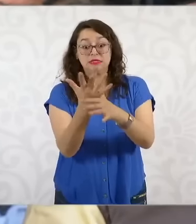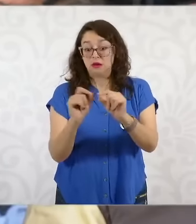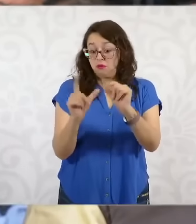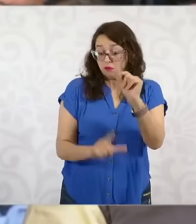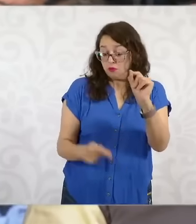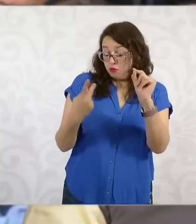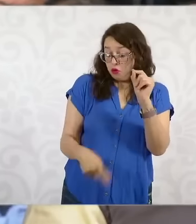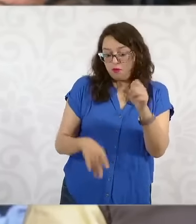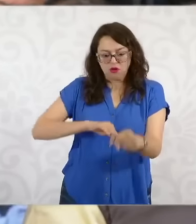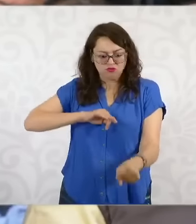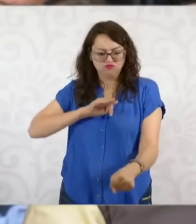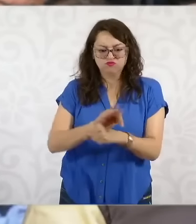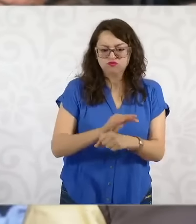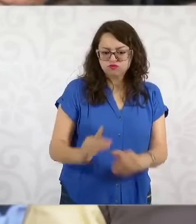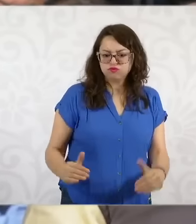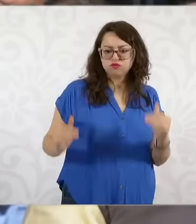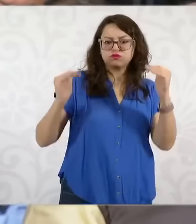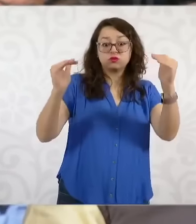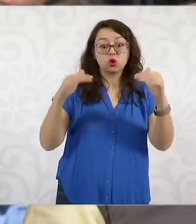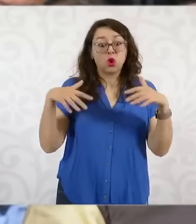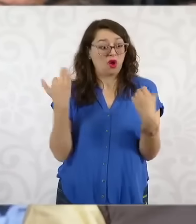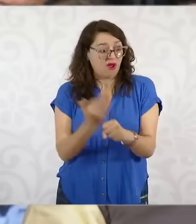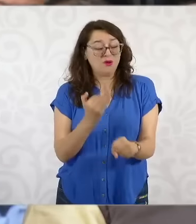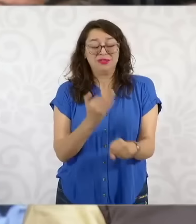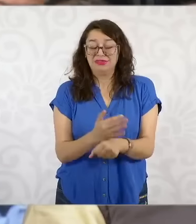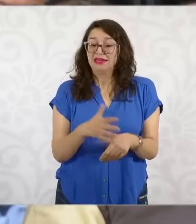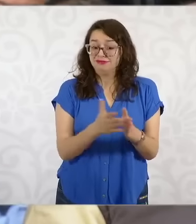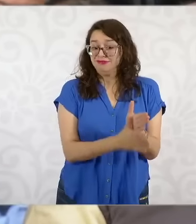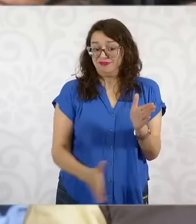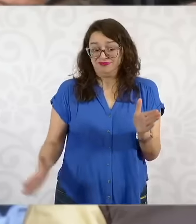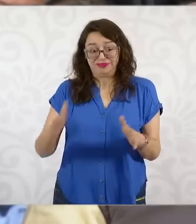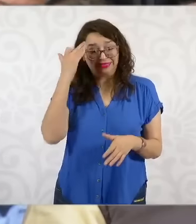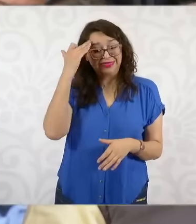de la defensa de la soberanía en un momento tan particular como el que estamos viviendo,